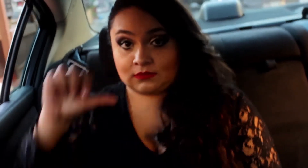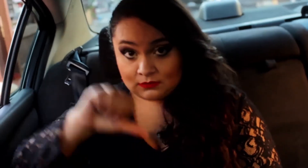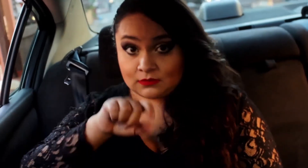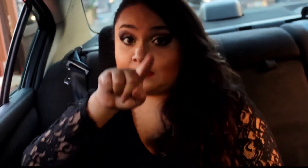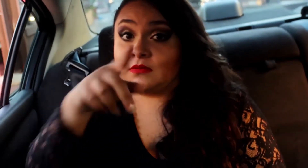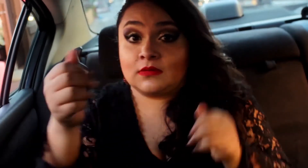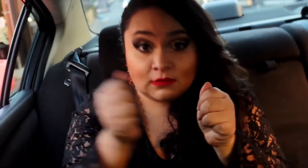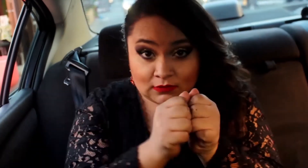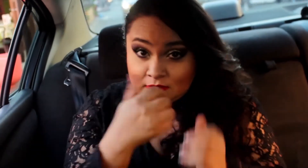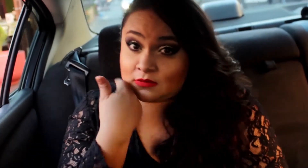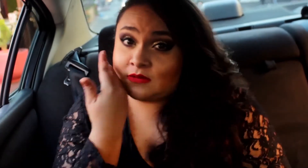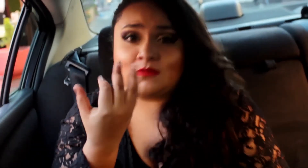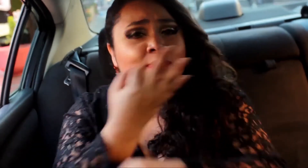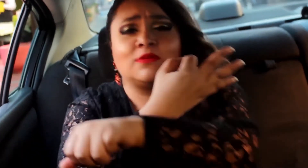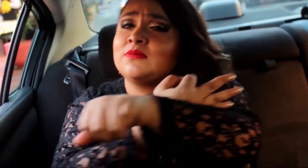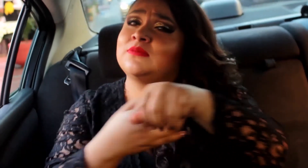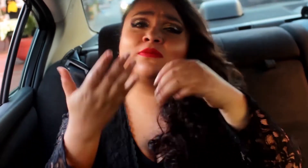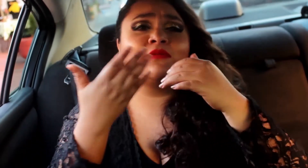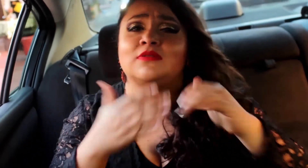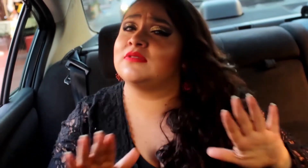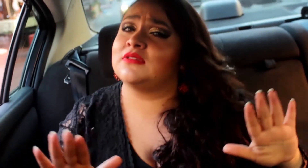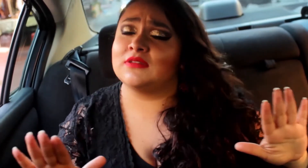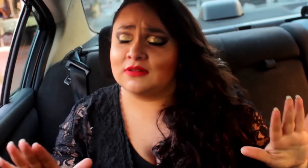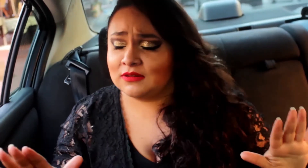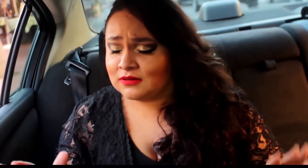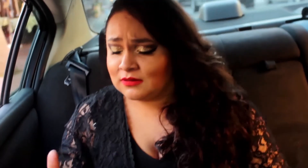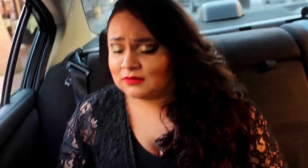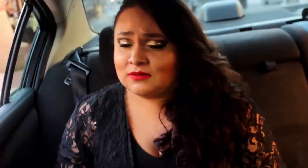hoy que te hago tanta falta ya es muy tarde